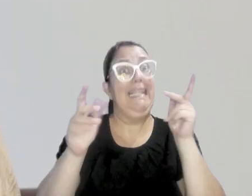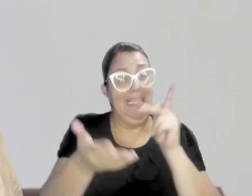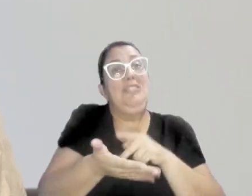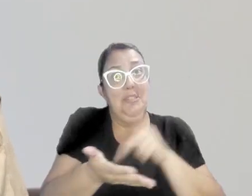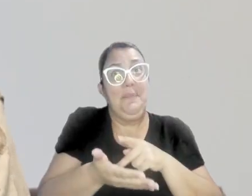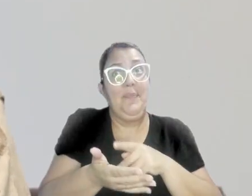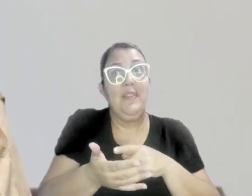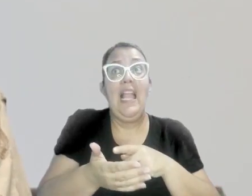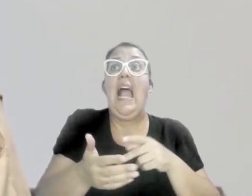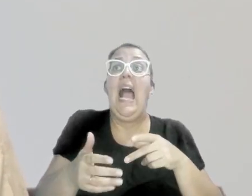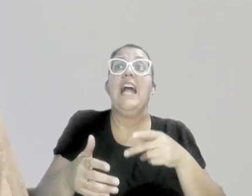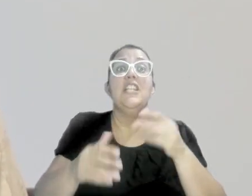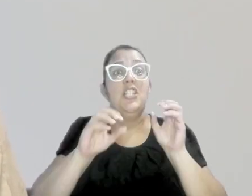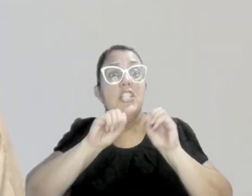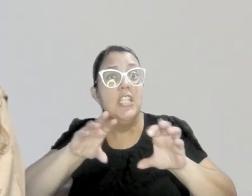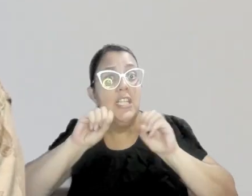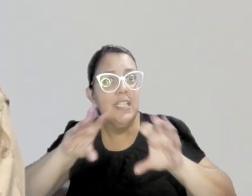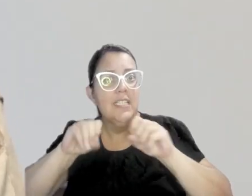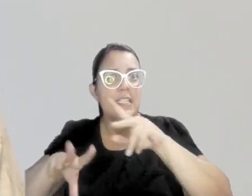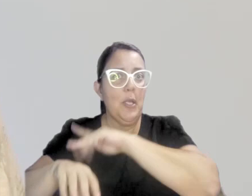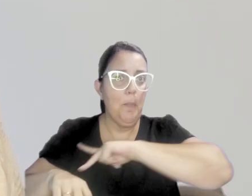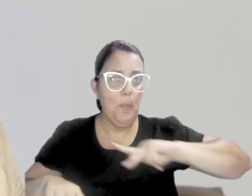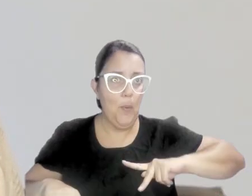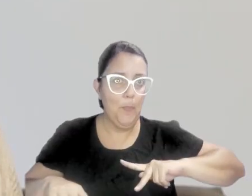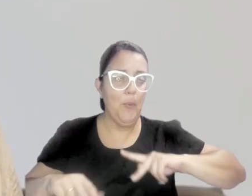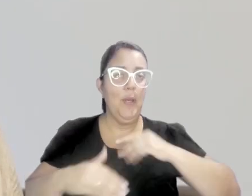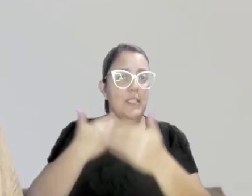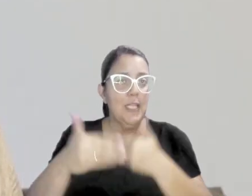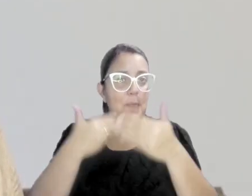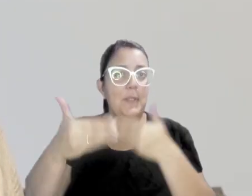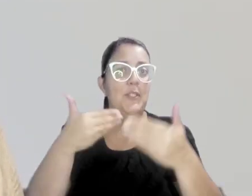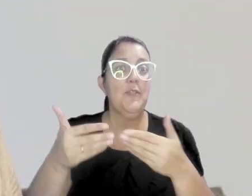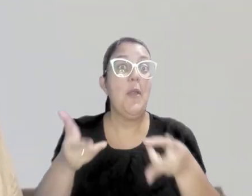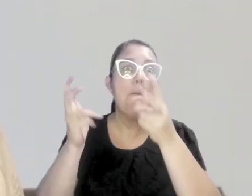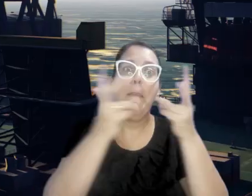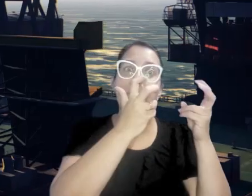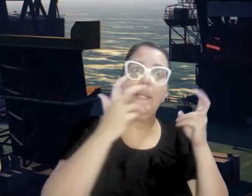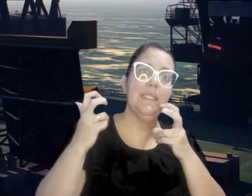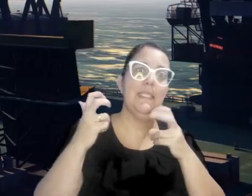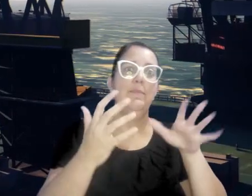A gente qualificava as populações pra identificar as fragilidades do processo como um todo.